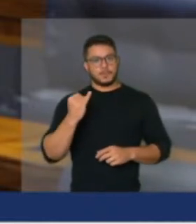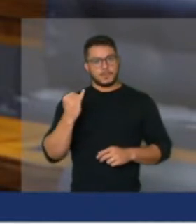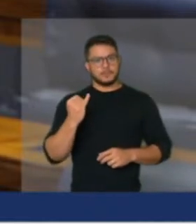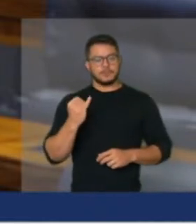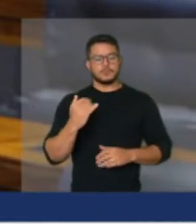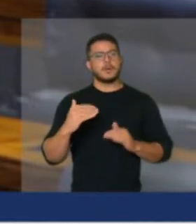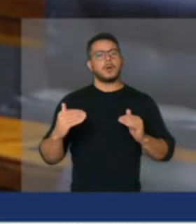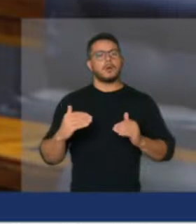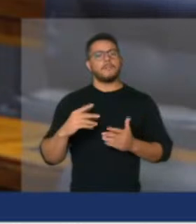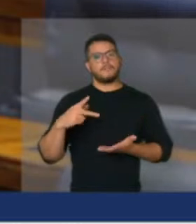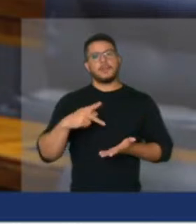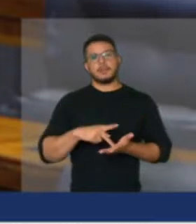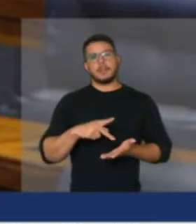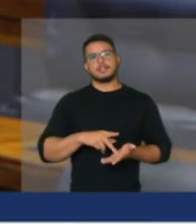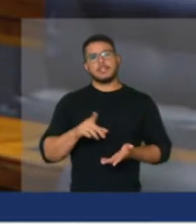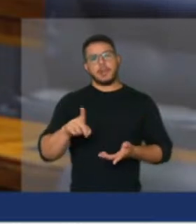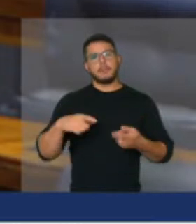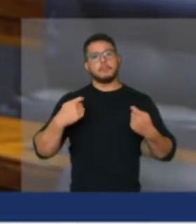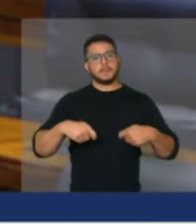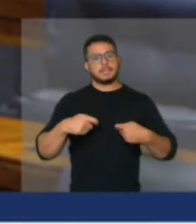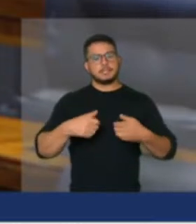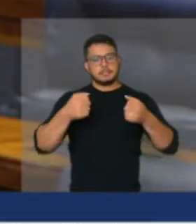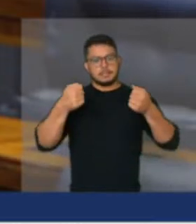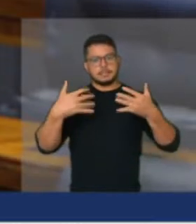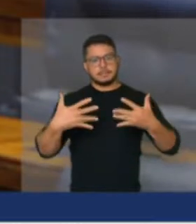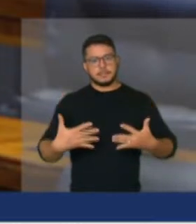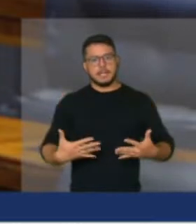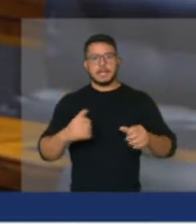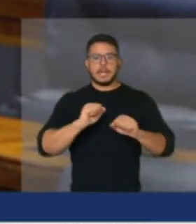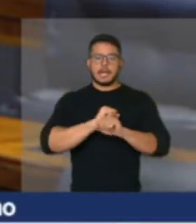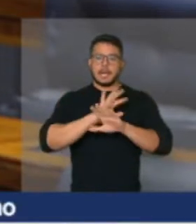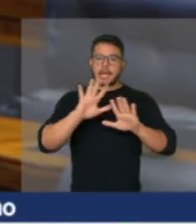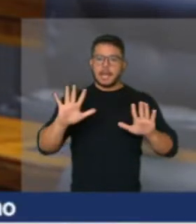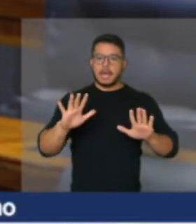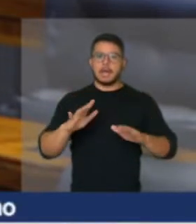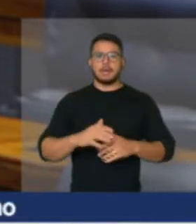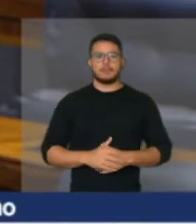QUE O MINISTRO FAÇA A EXPLICAÇÃO, EMBORA JÁ ANUNCIOU PELA IMPRENSA, QUE